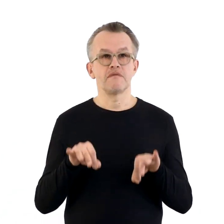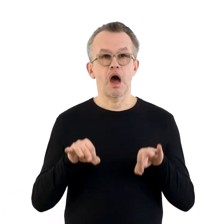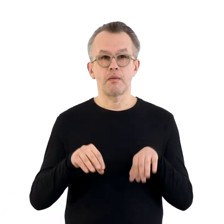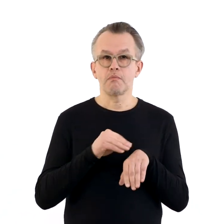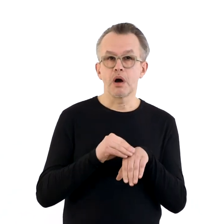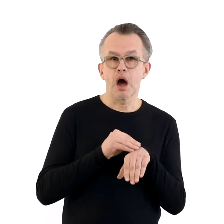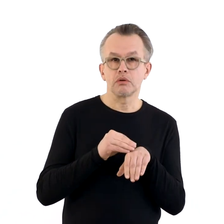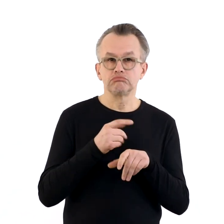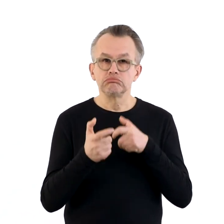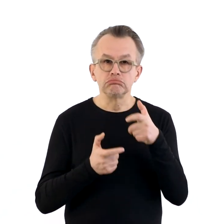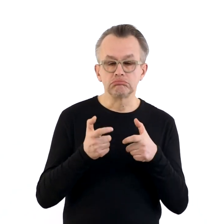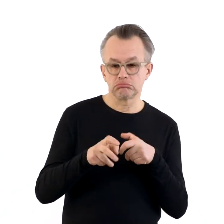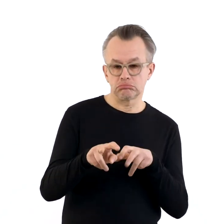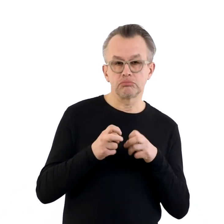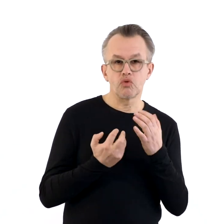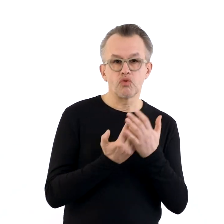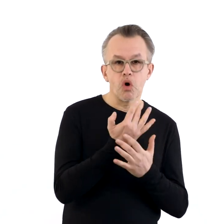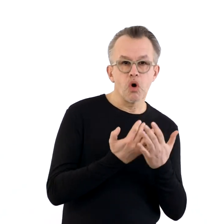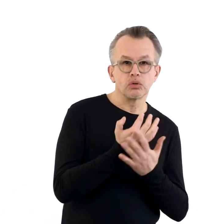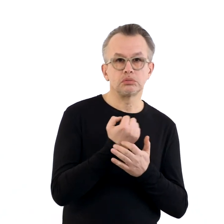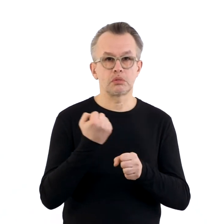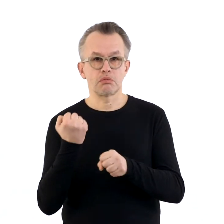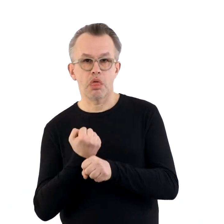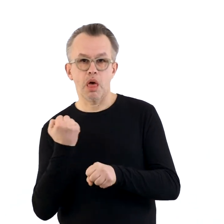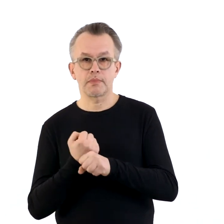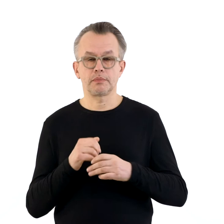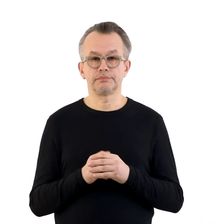Używano farb roślinnych i mineralnych.